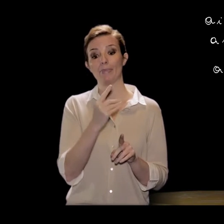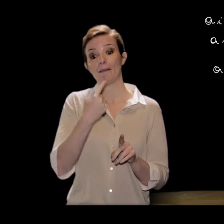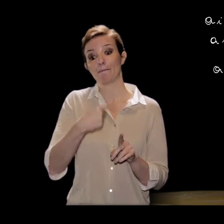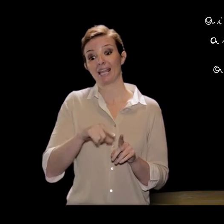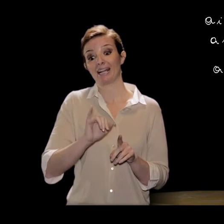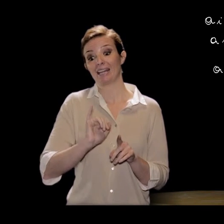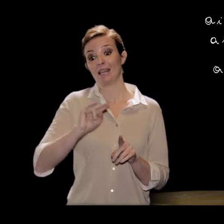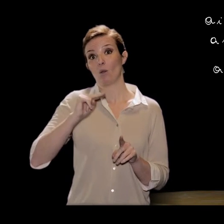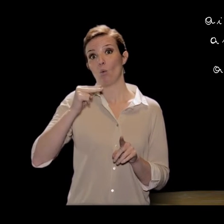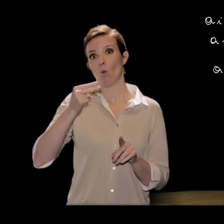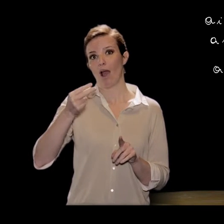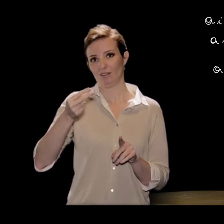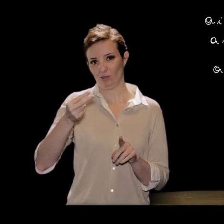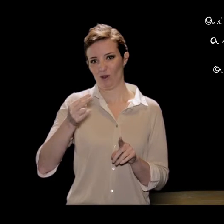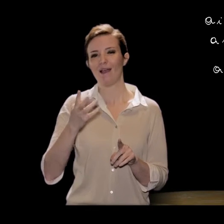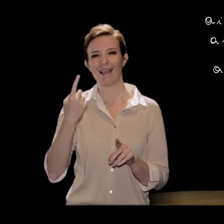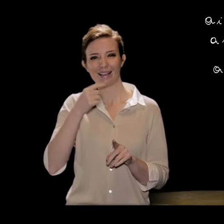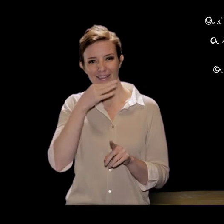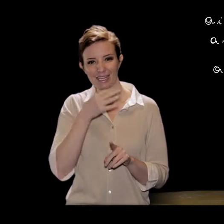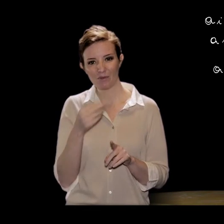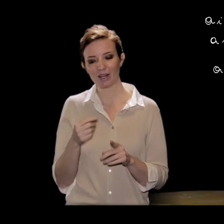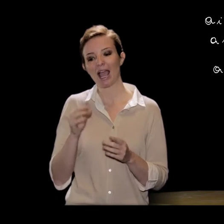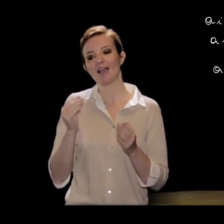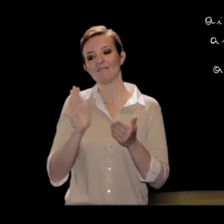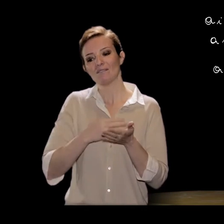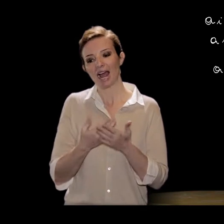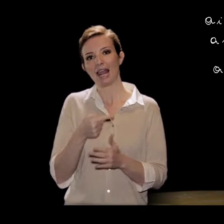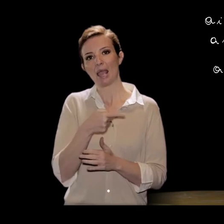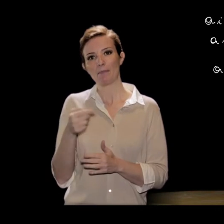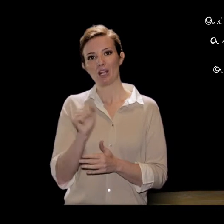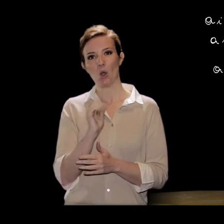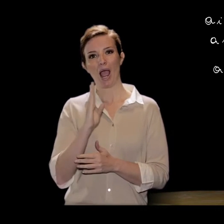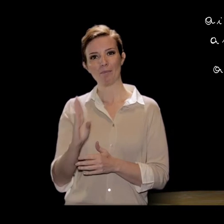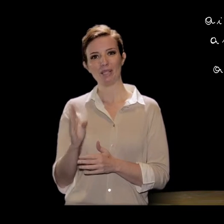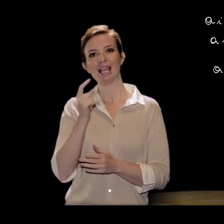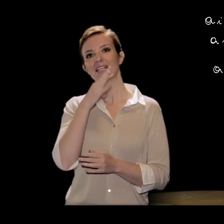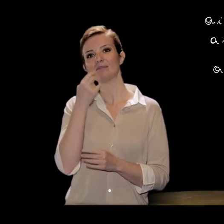ed è pari a -ab, per quello che abbiamo già detto. Quindi il risultato è un numero reale.